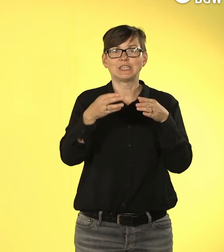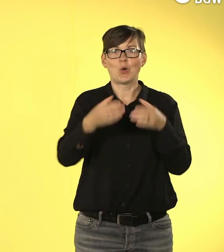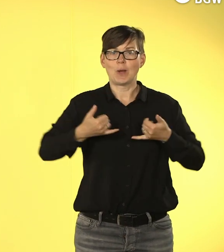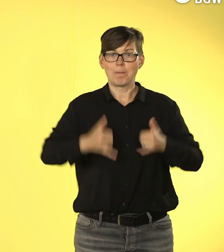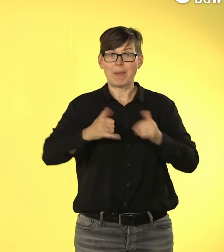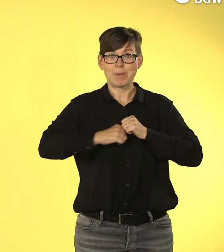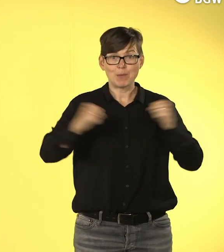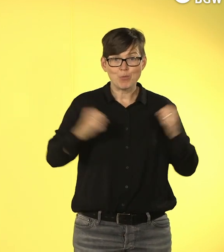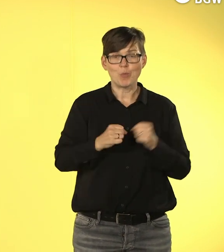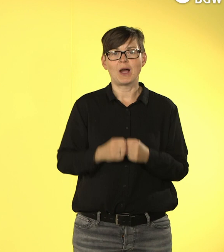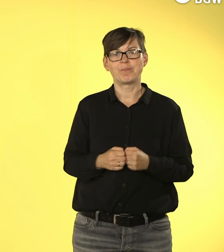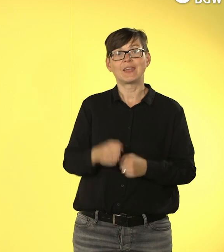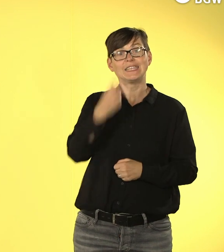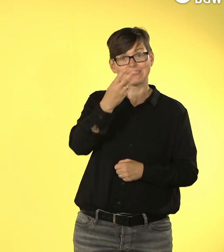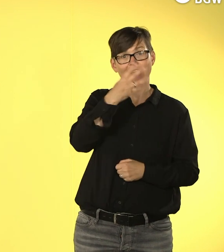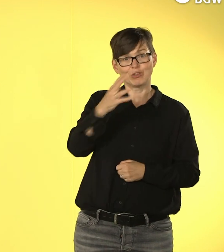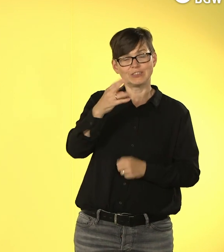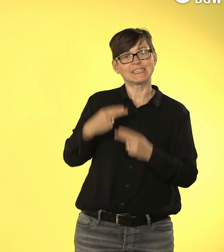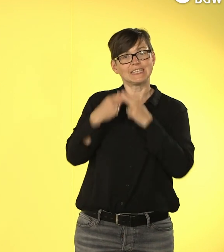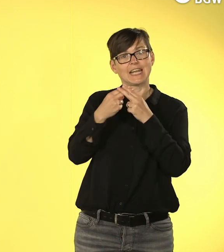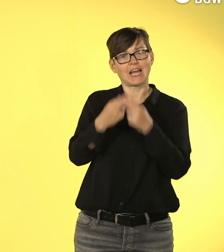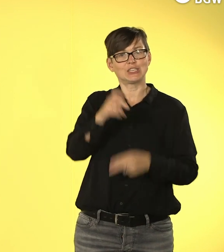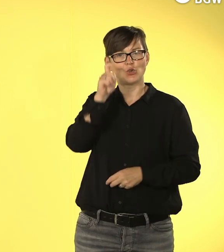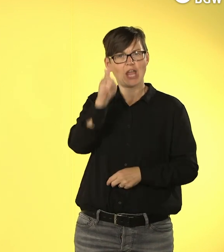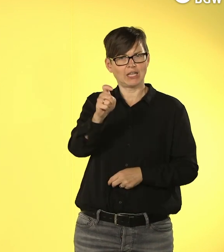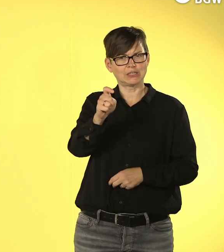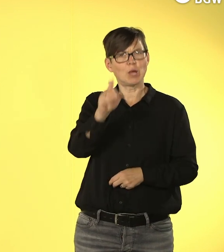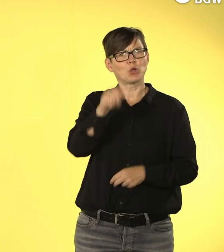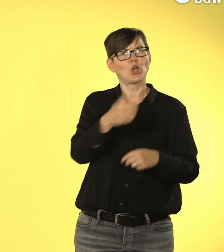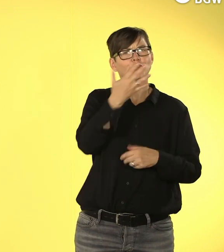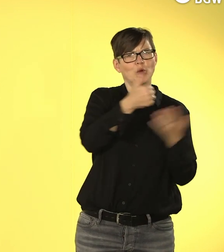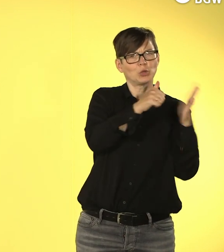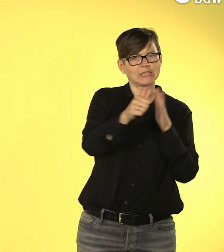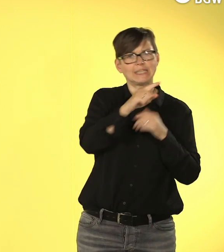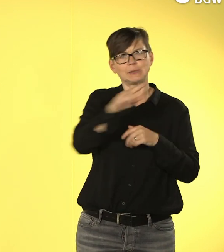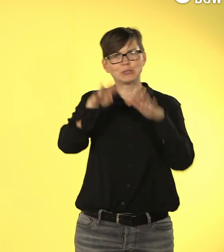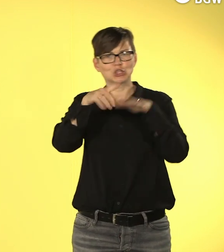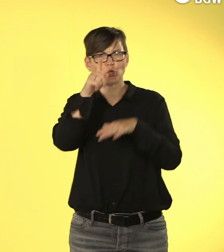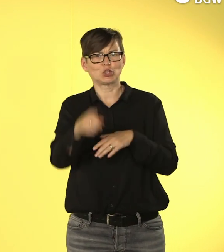42 % der Generation X, also 1965 bis 1979 geboren.